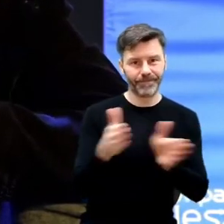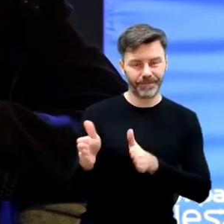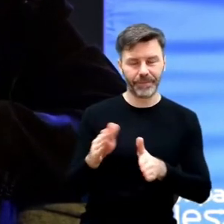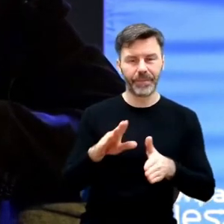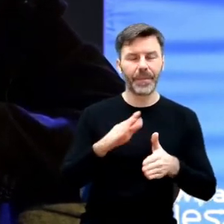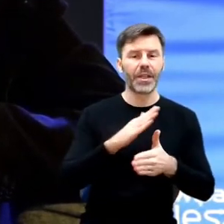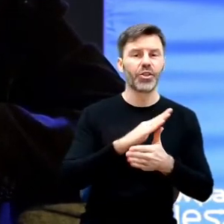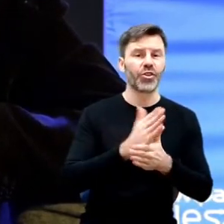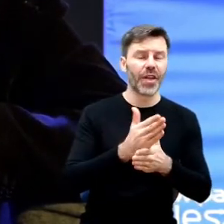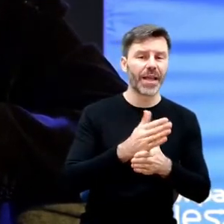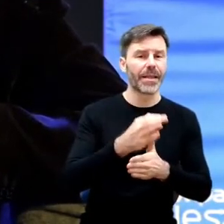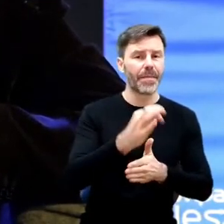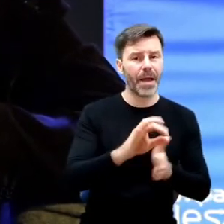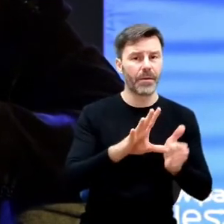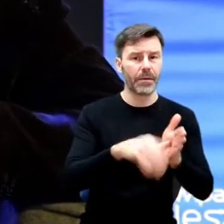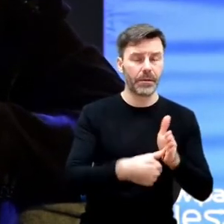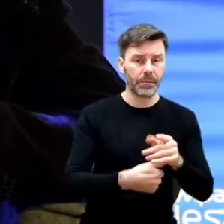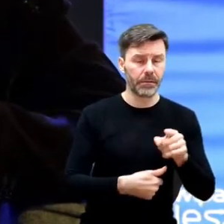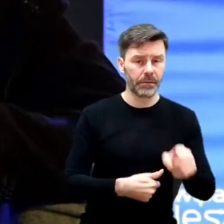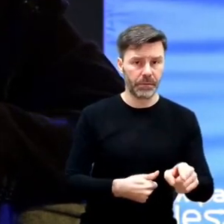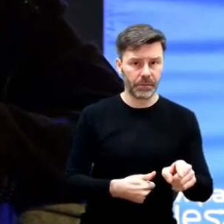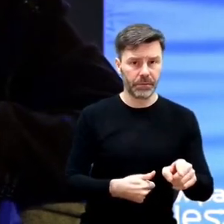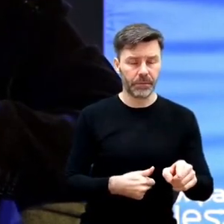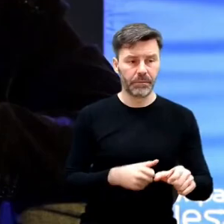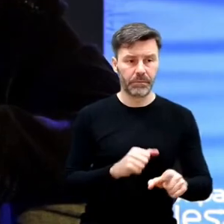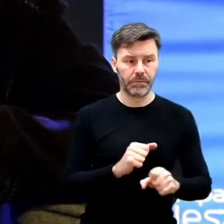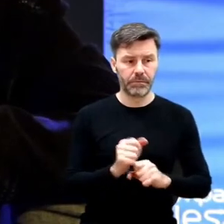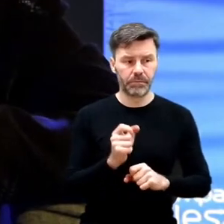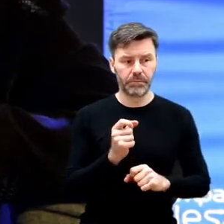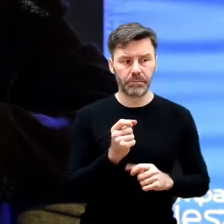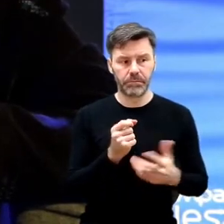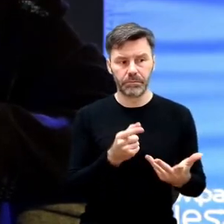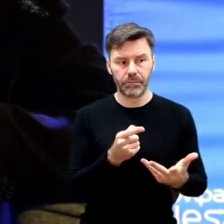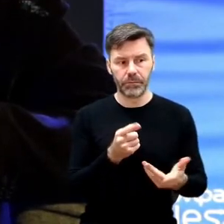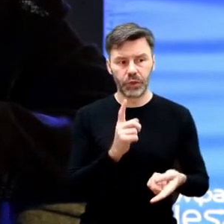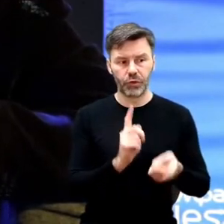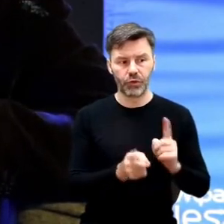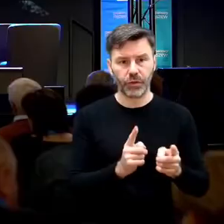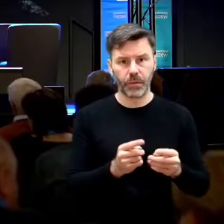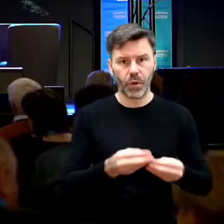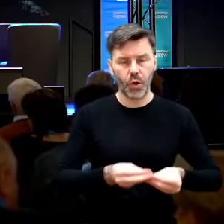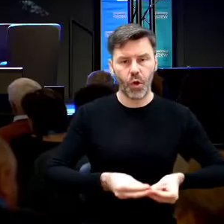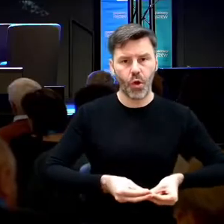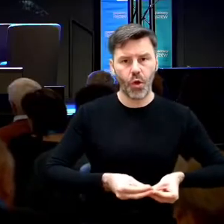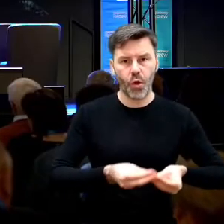Tak samo w miastach małych i średnich, które są, właściwie najszybciej się teraz rozwijają pod metropoliami,